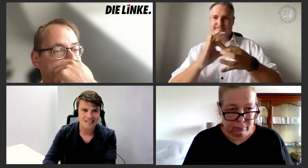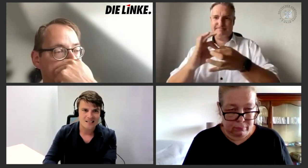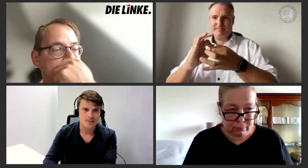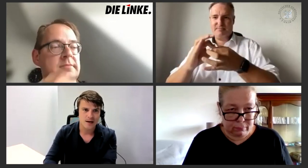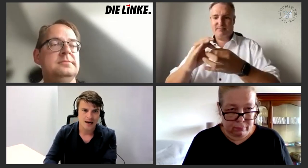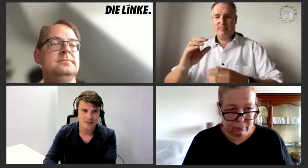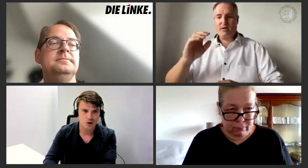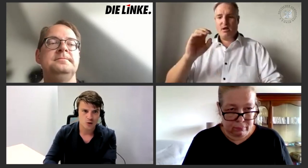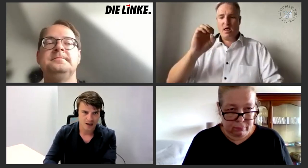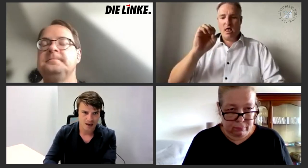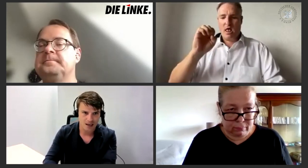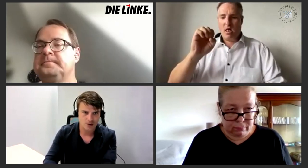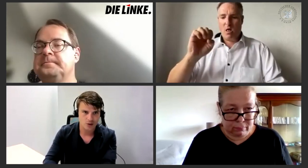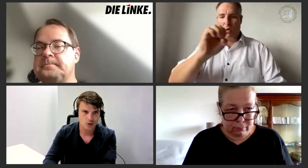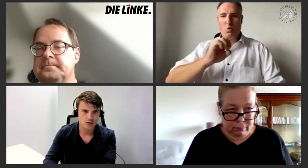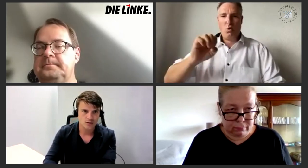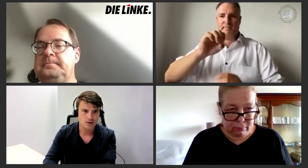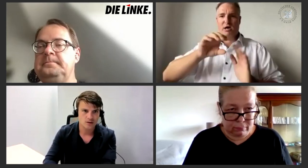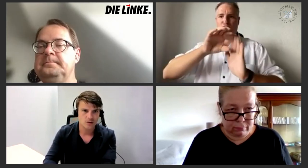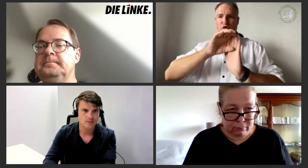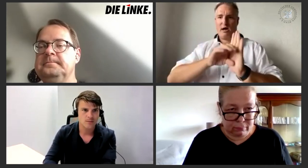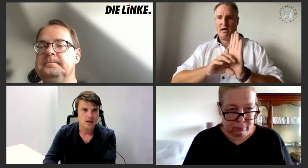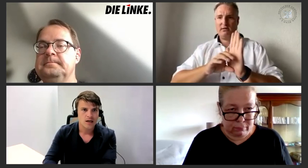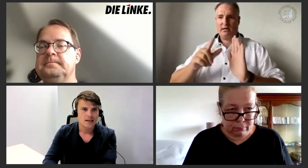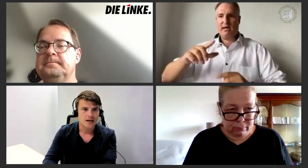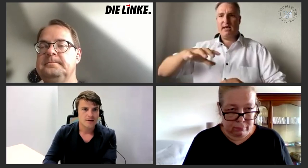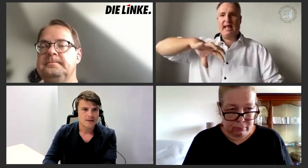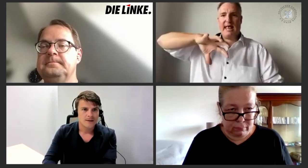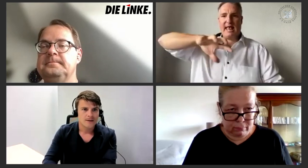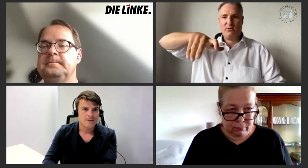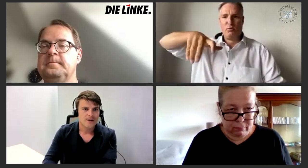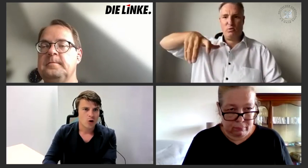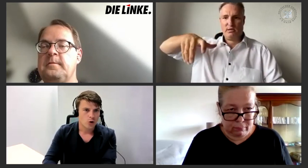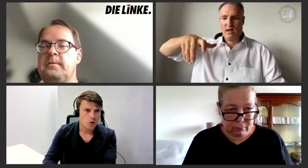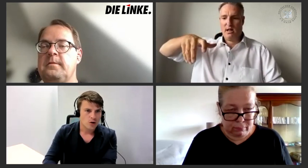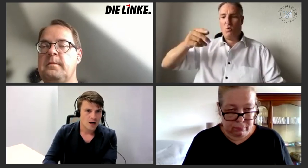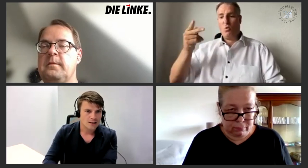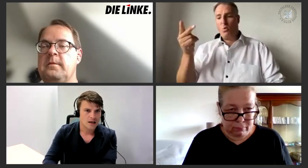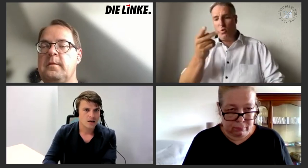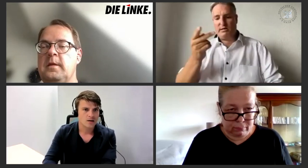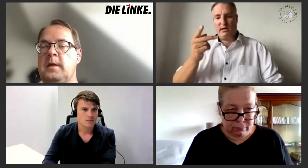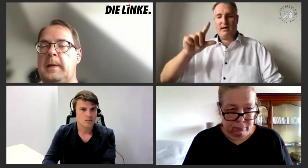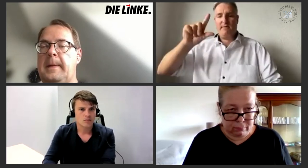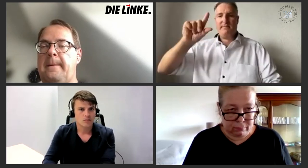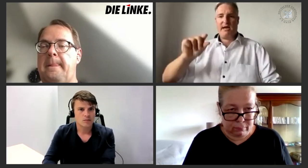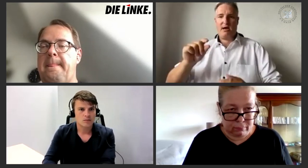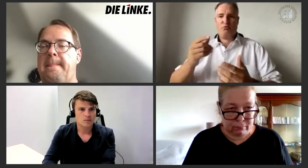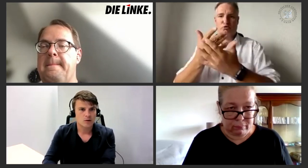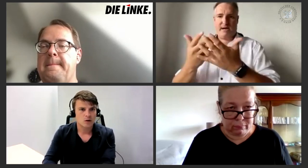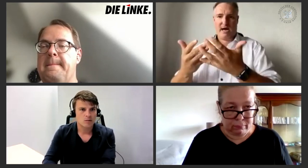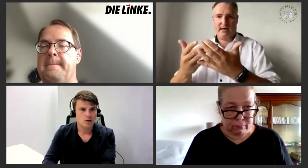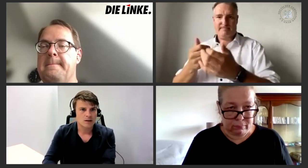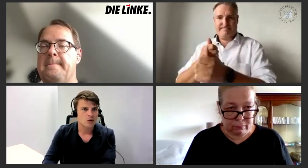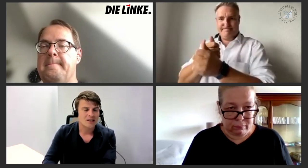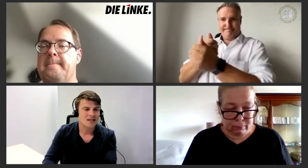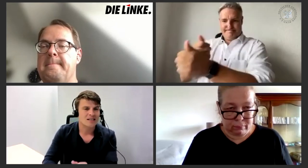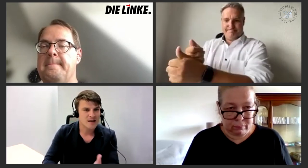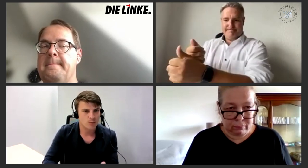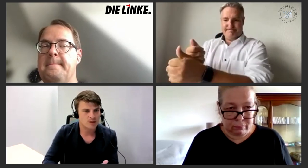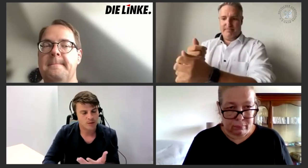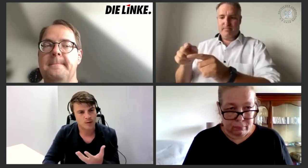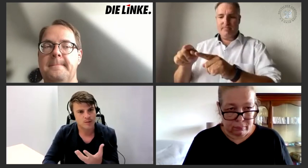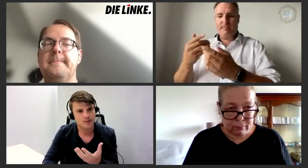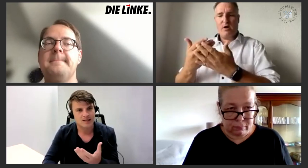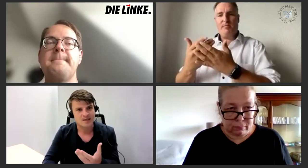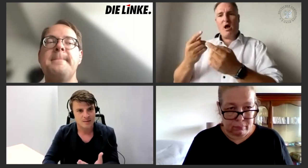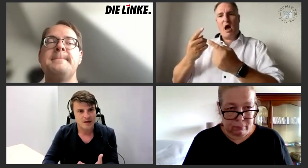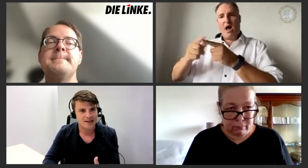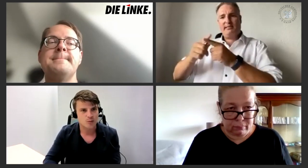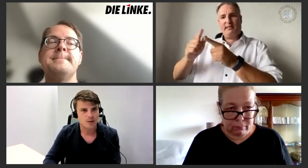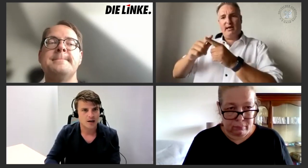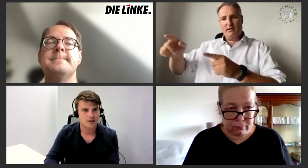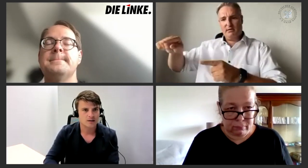Gebärdensprache als Minderheitensprache? Die Europäische Charta, also ob sie als